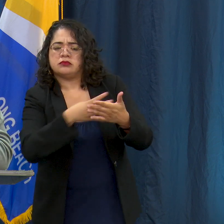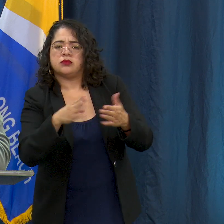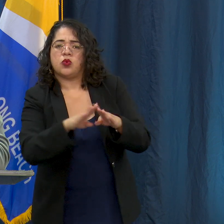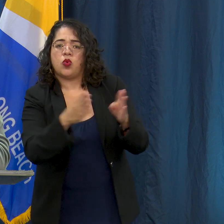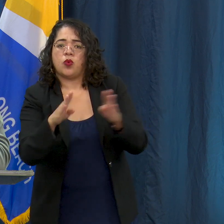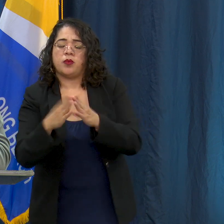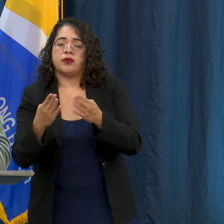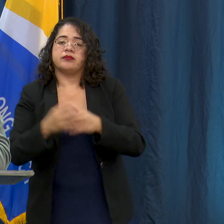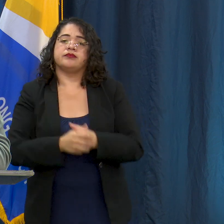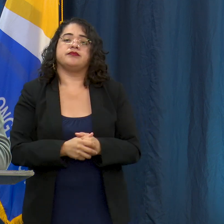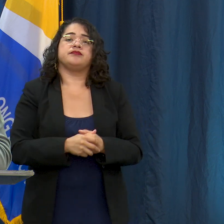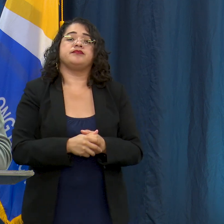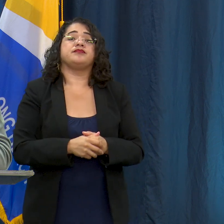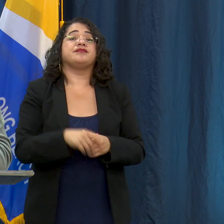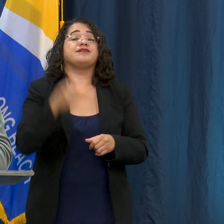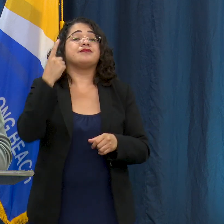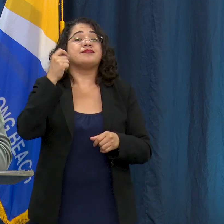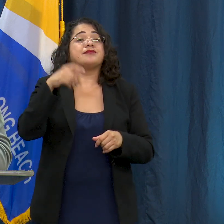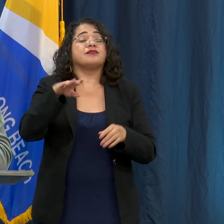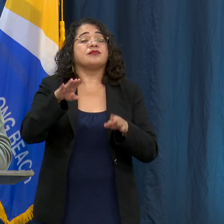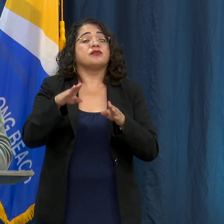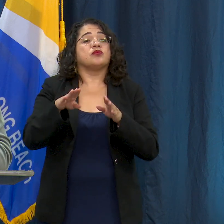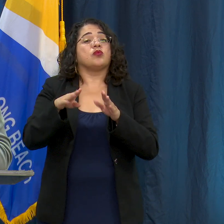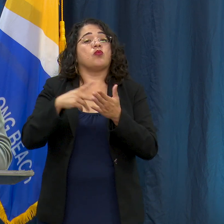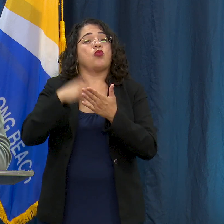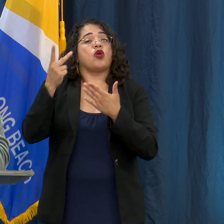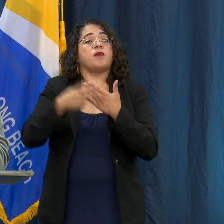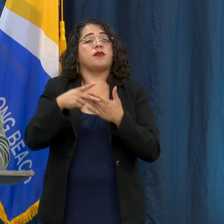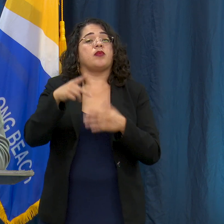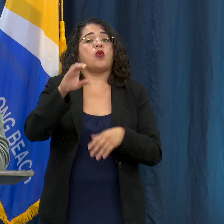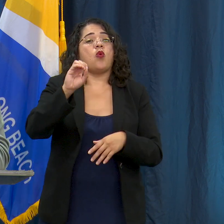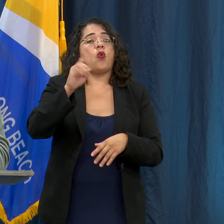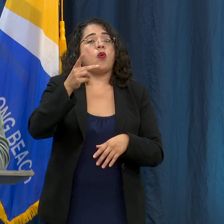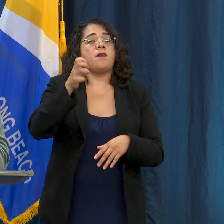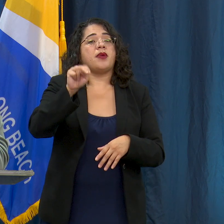información sobre las que es el programa de calle v artuz tambien durante el fin